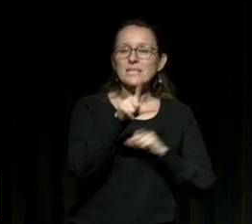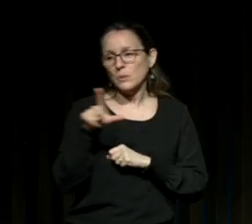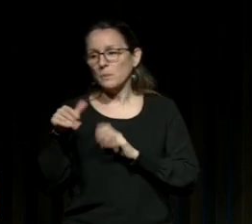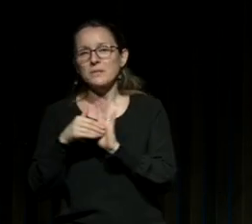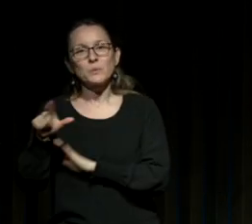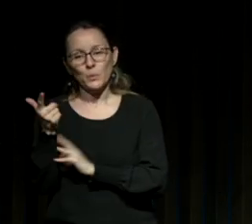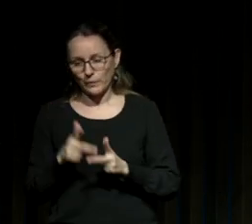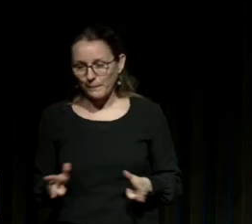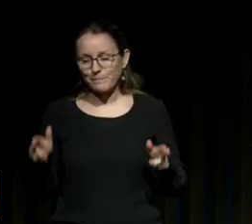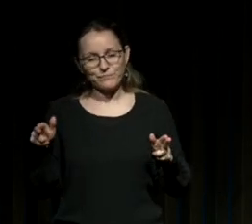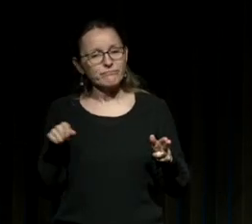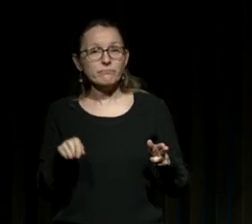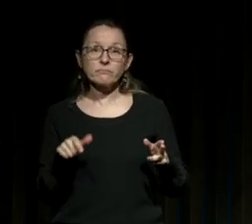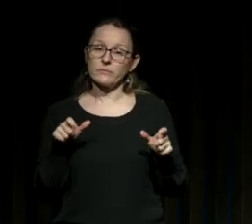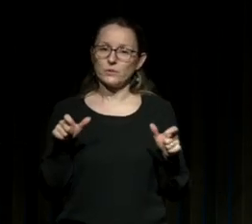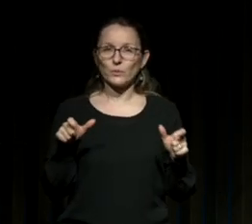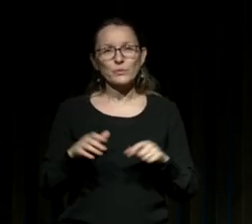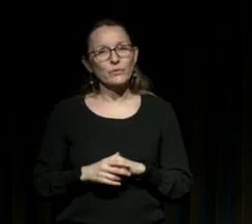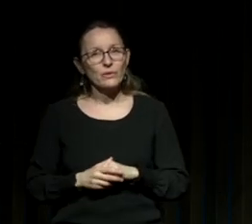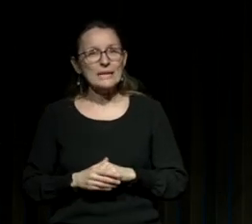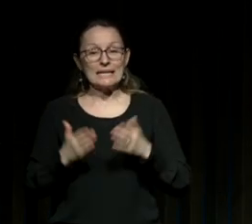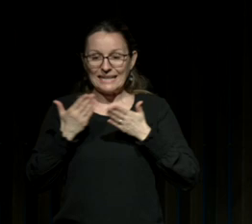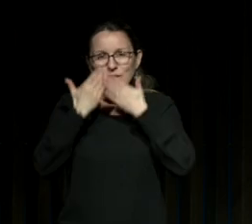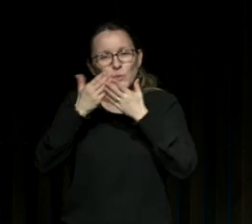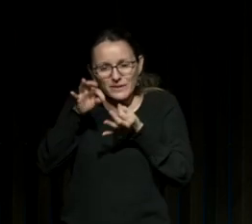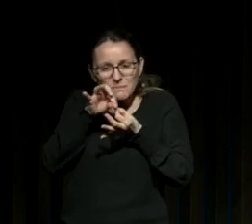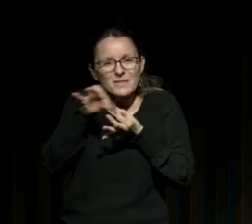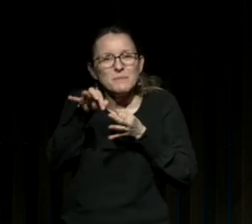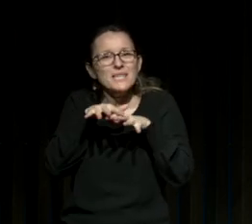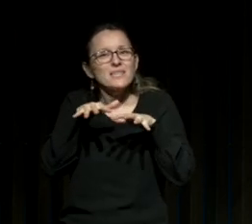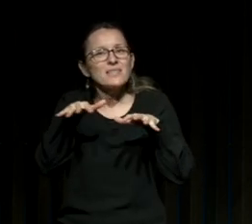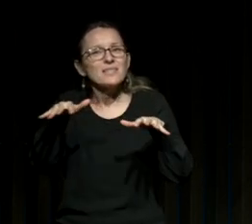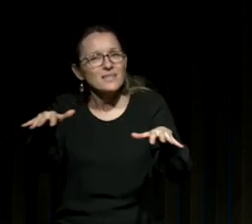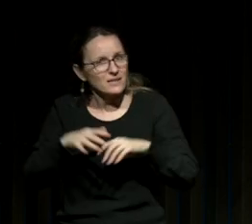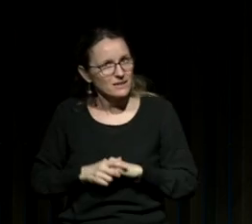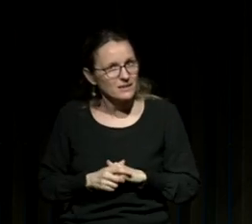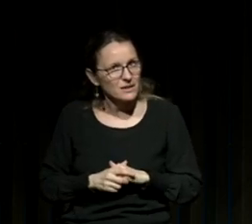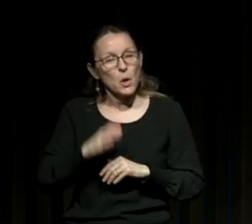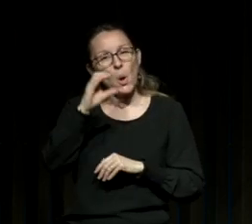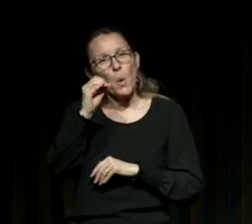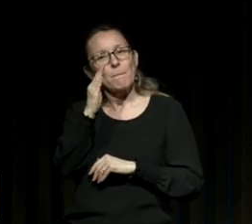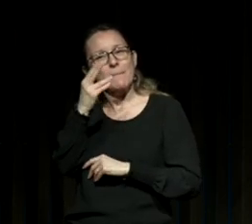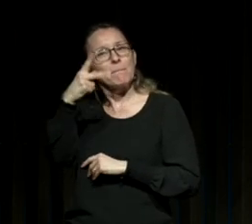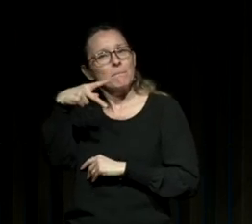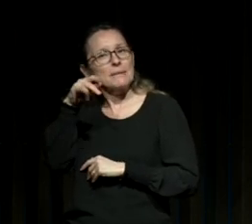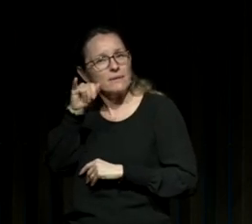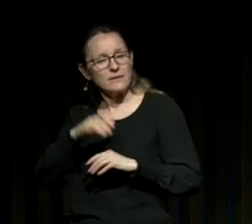d'avoir des études épidémiologiques les études obepi qui était réalisée avec une méthodologie